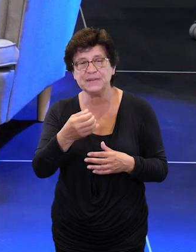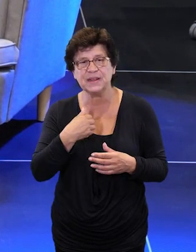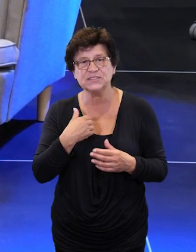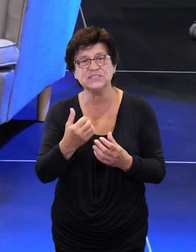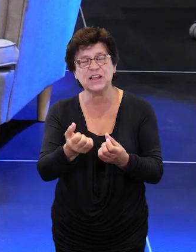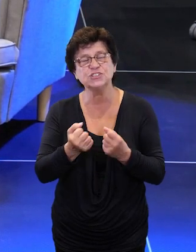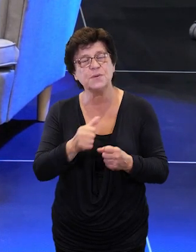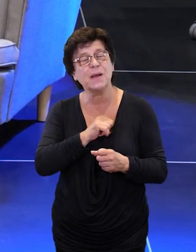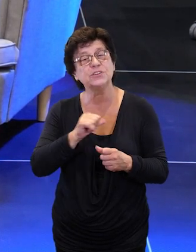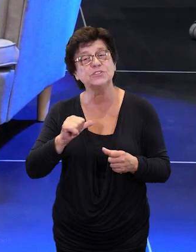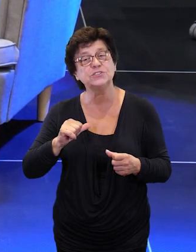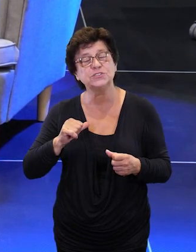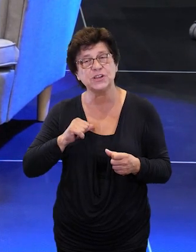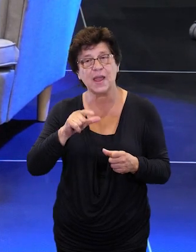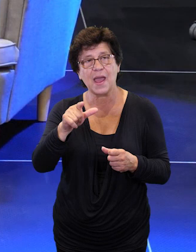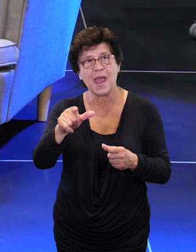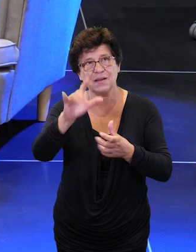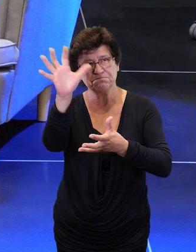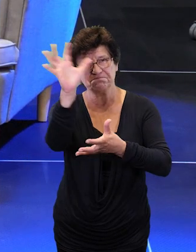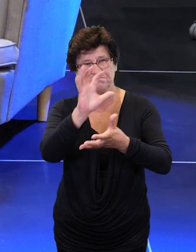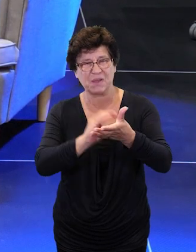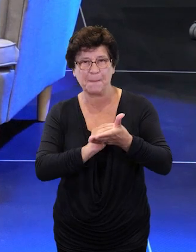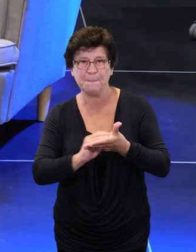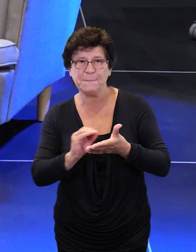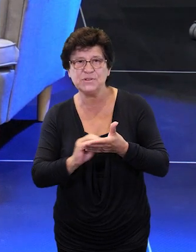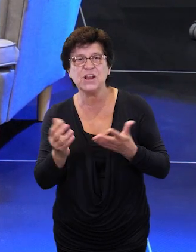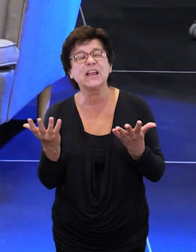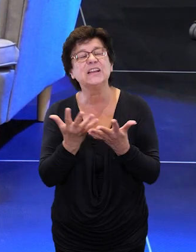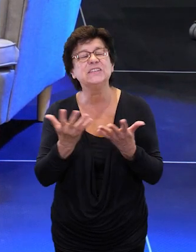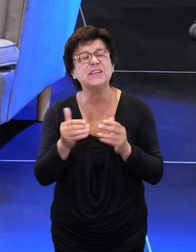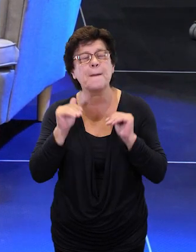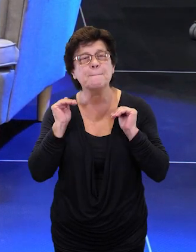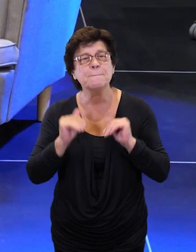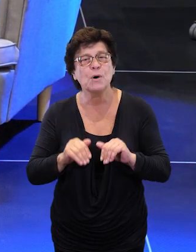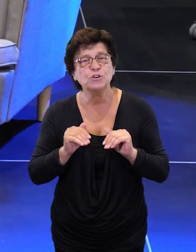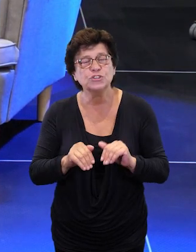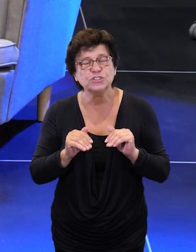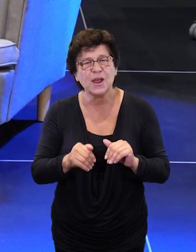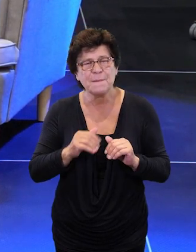nad publikacjami. Gdzie możemy ewentualnie znaleźć,